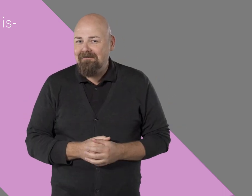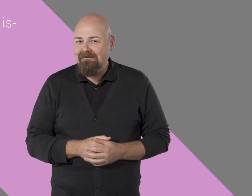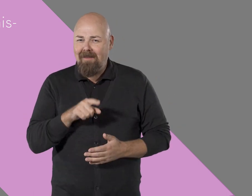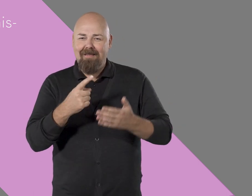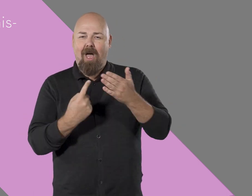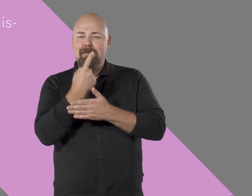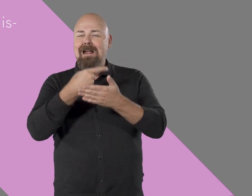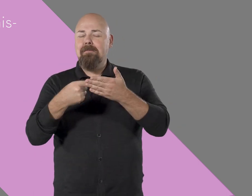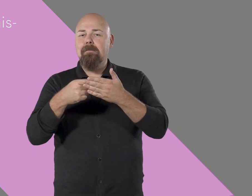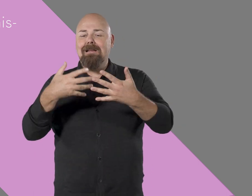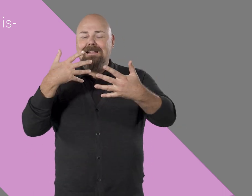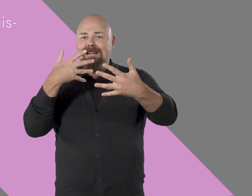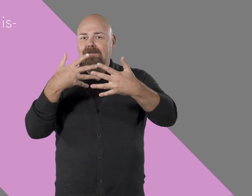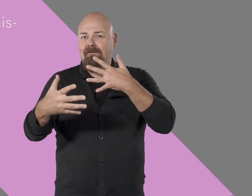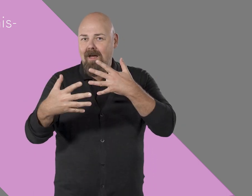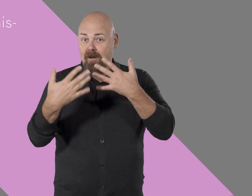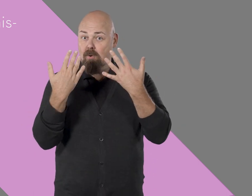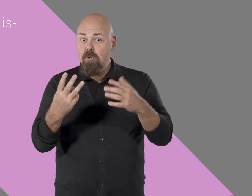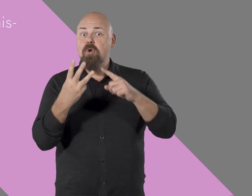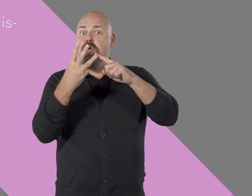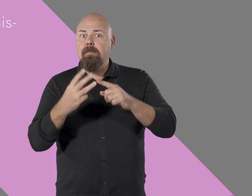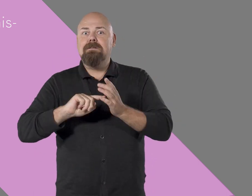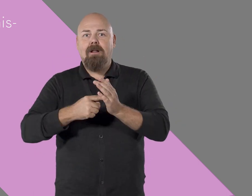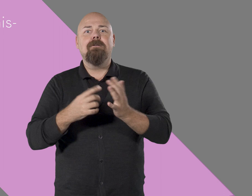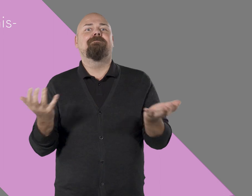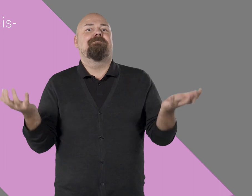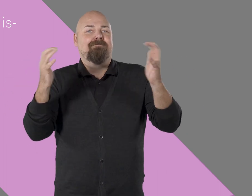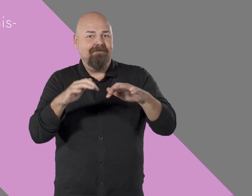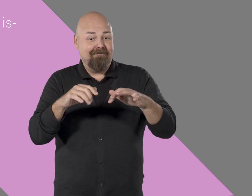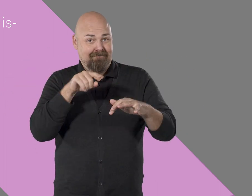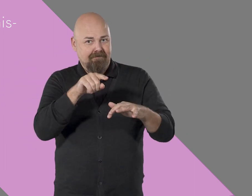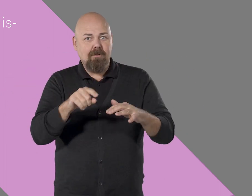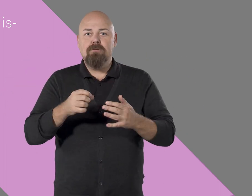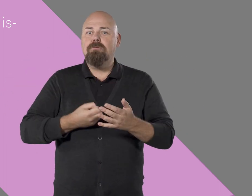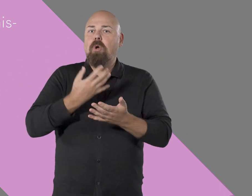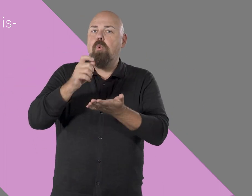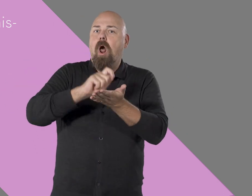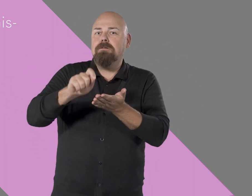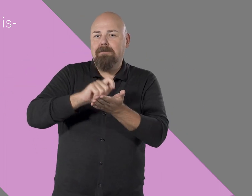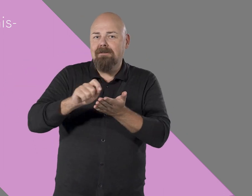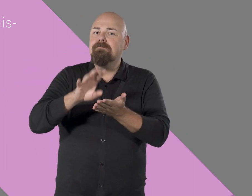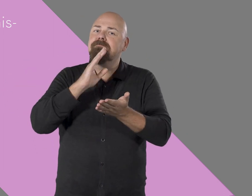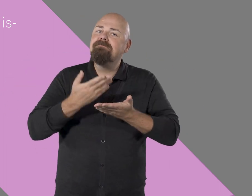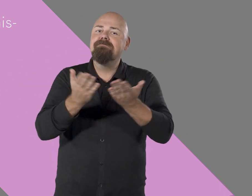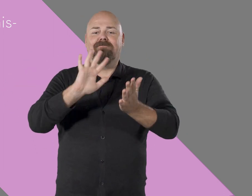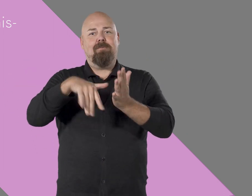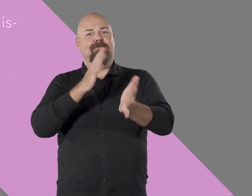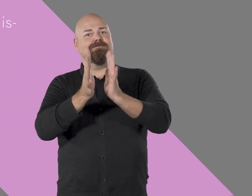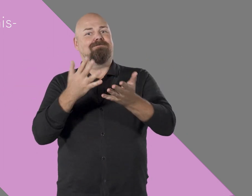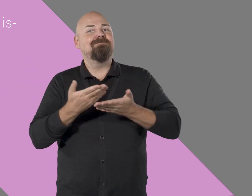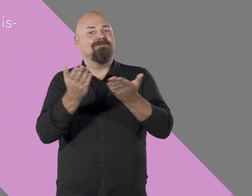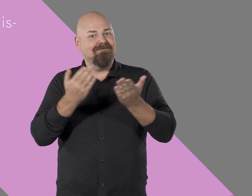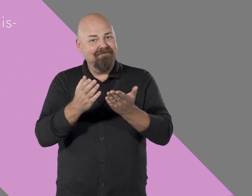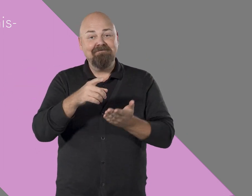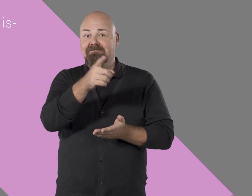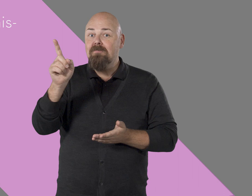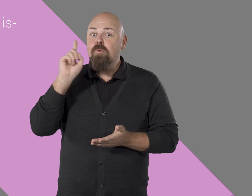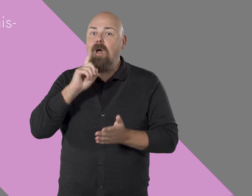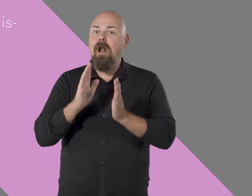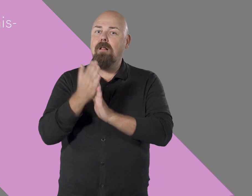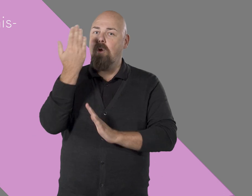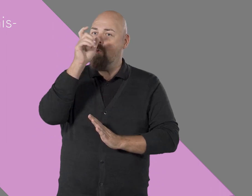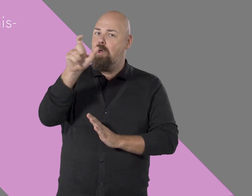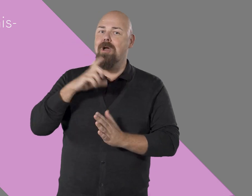Rivien välissä -tapahtuma tarjoaa jo kolmatta kertaa Kuurojen lehden lukijoille -